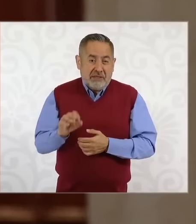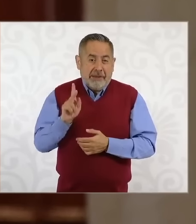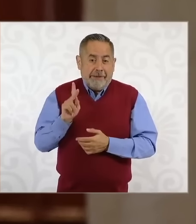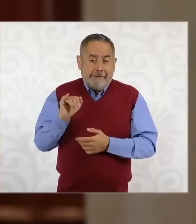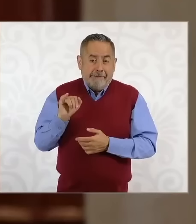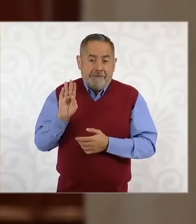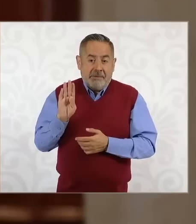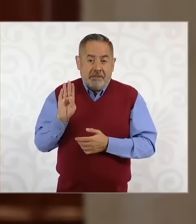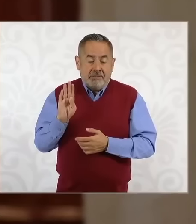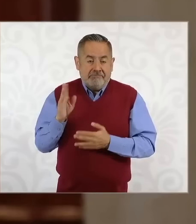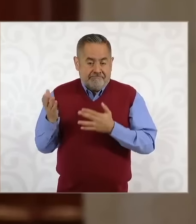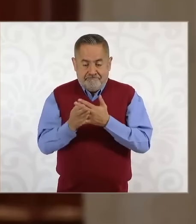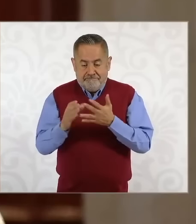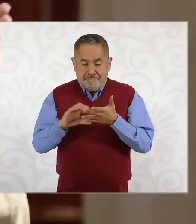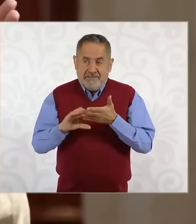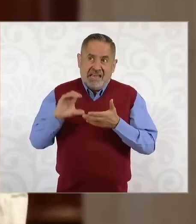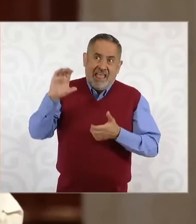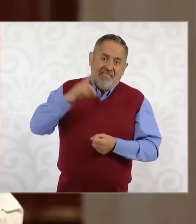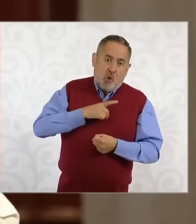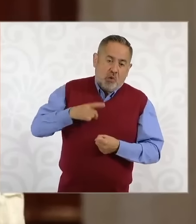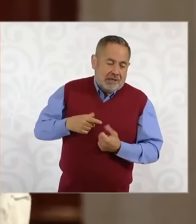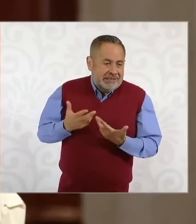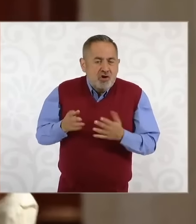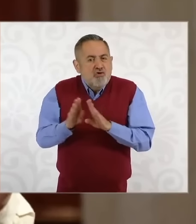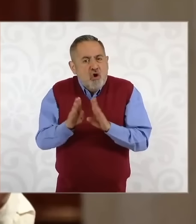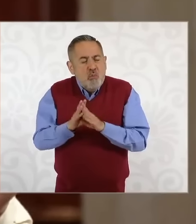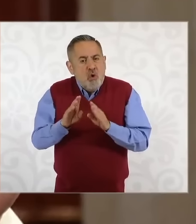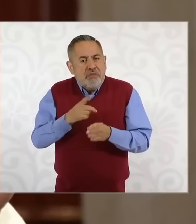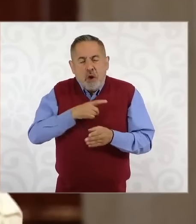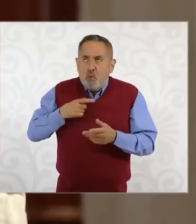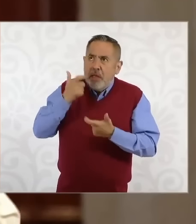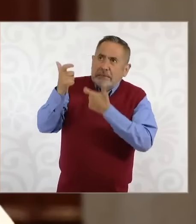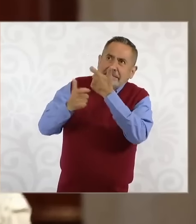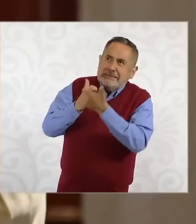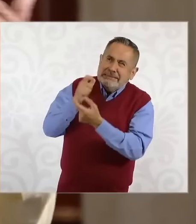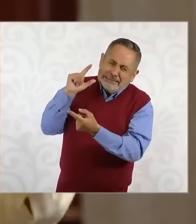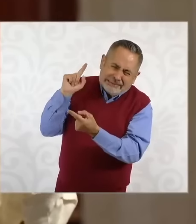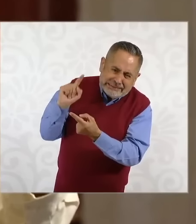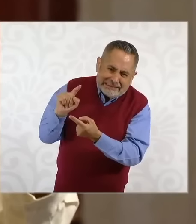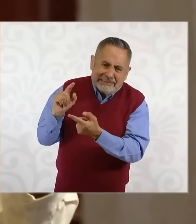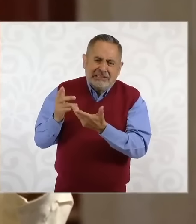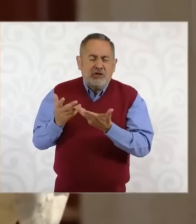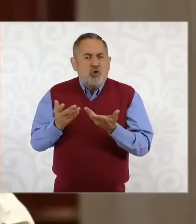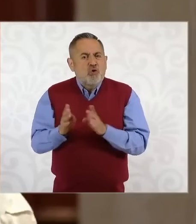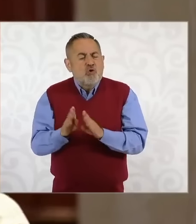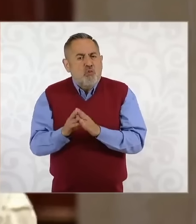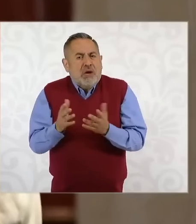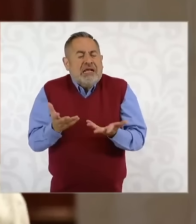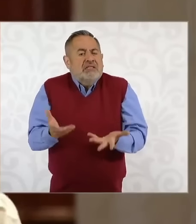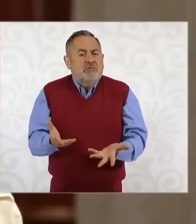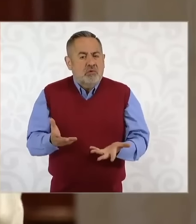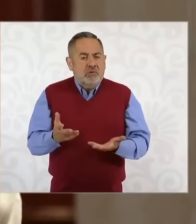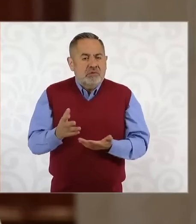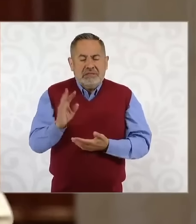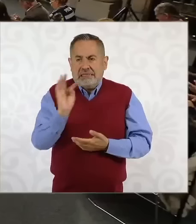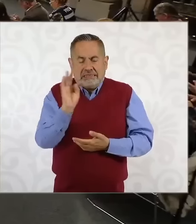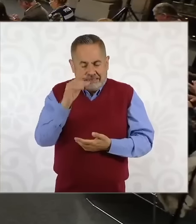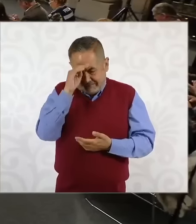bruto. Eh, ¿cómo canalizar esa deuda pública y qué consecuencias tendría para sus próximos